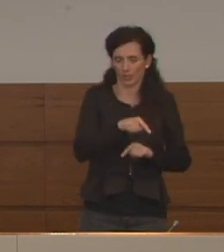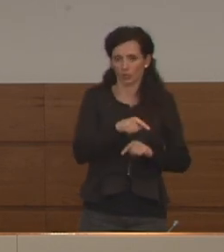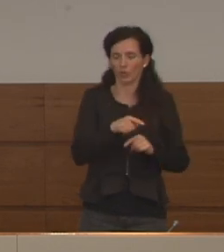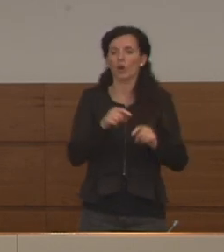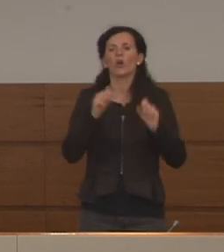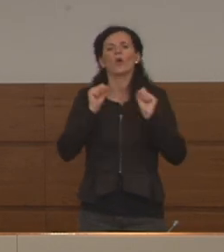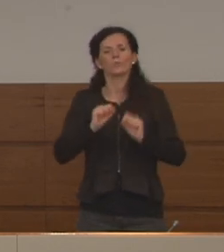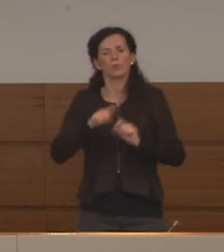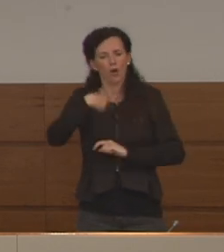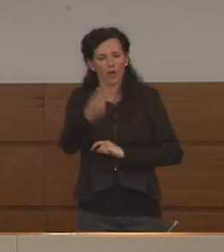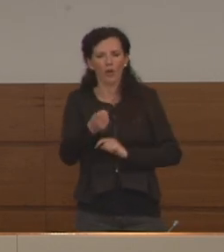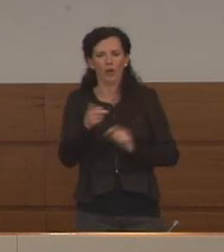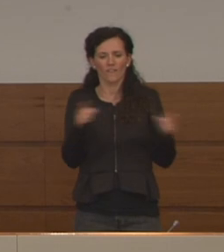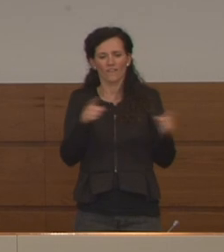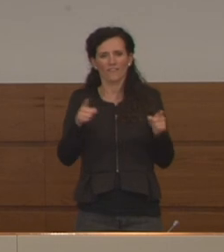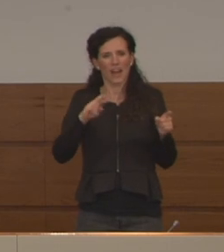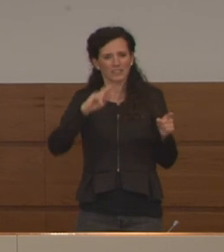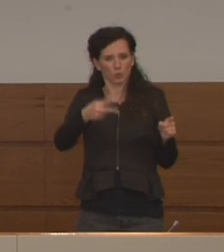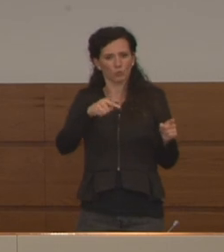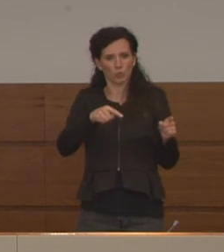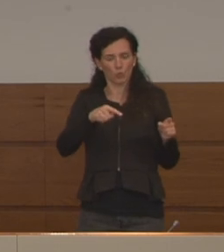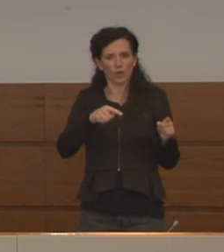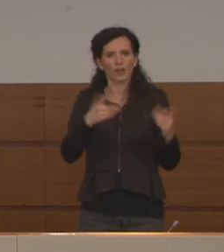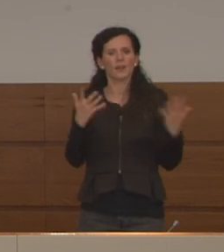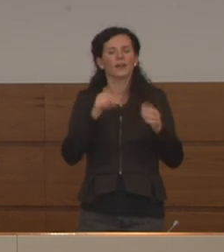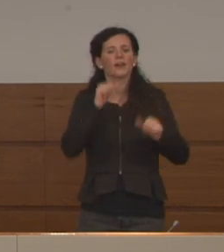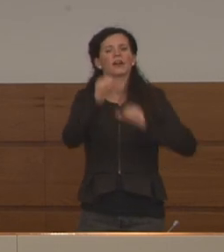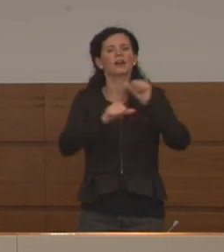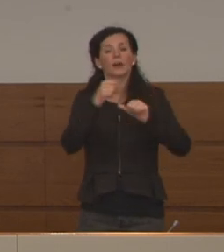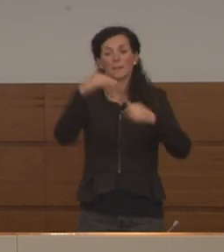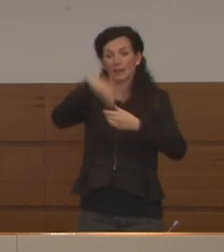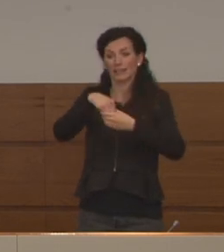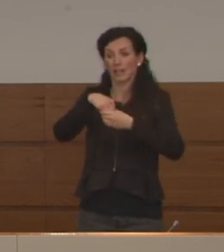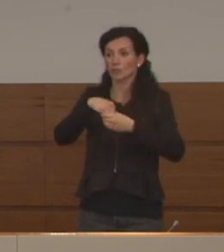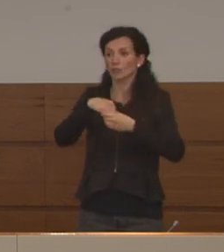raggruppamento di persone all'interno di strutture chiuse, quindi nei micro